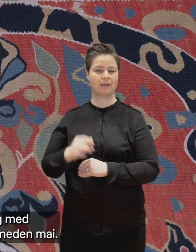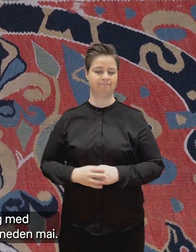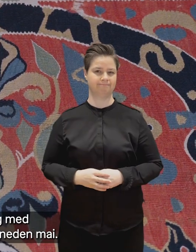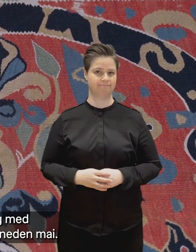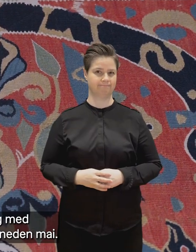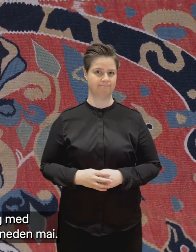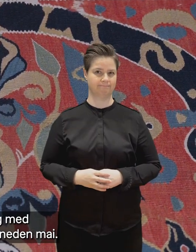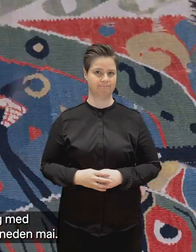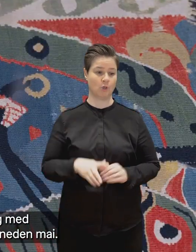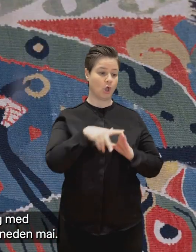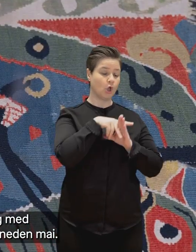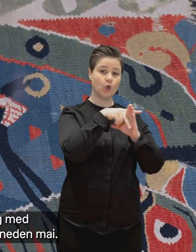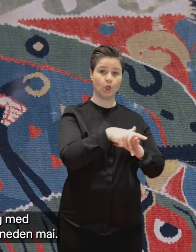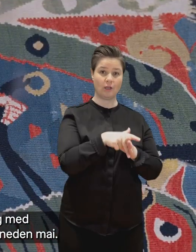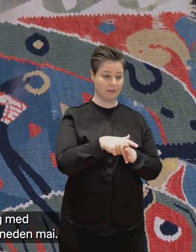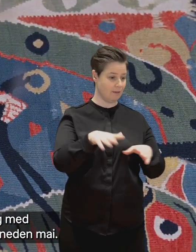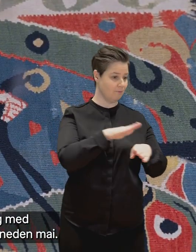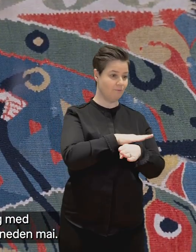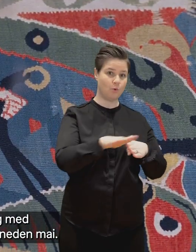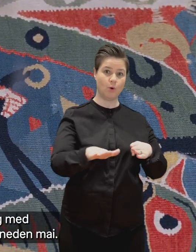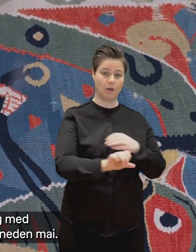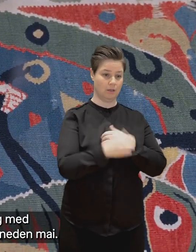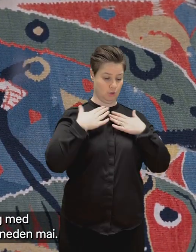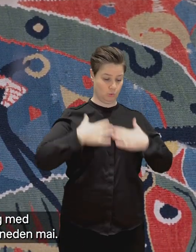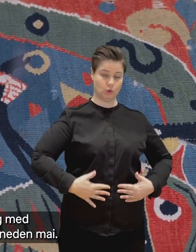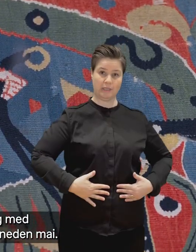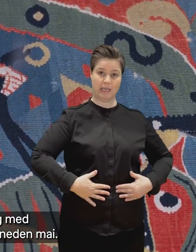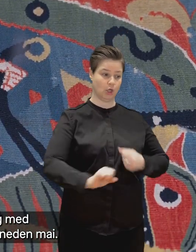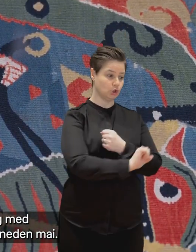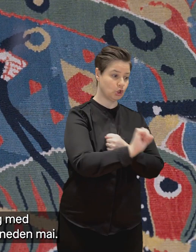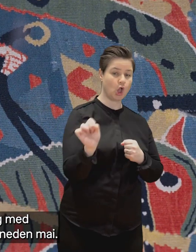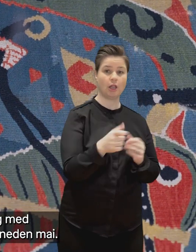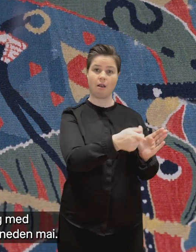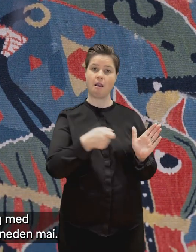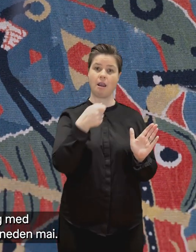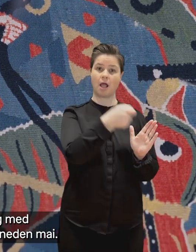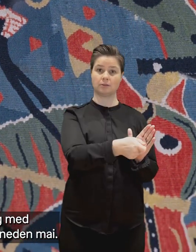Rytteren i full rustning med skjold og lanse, til hest i måneden mai.